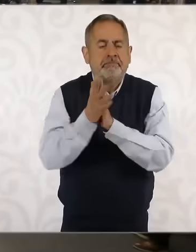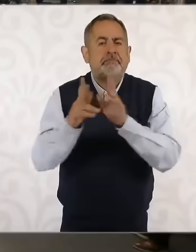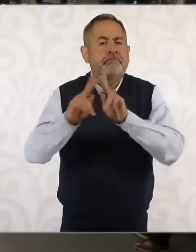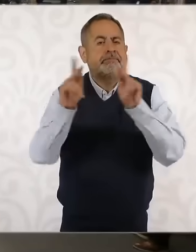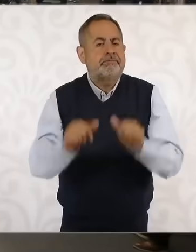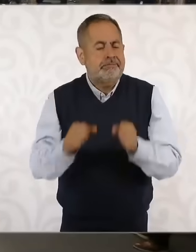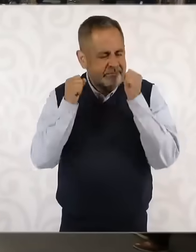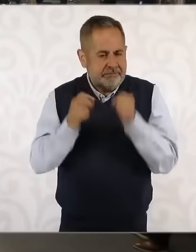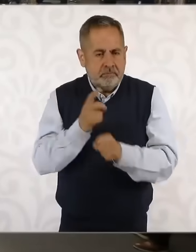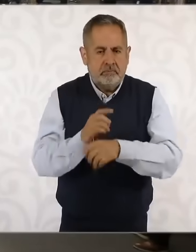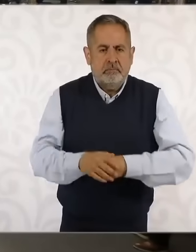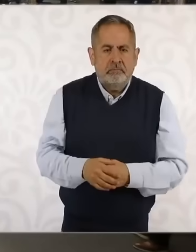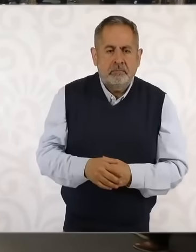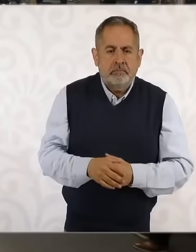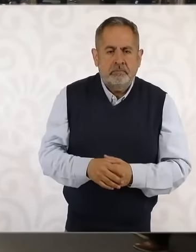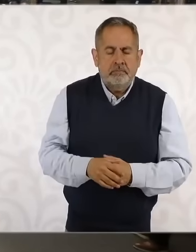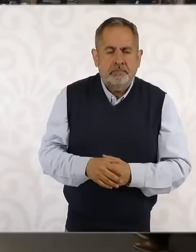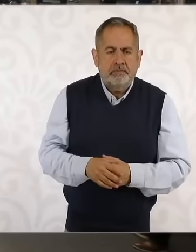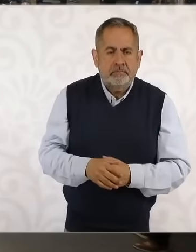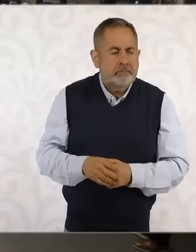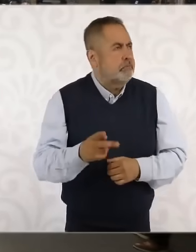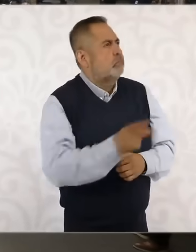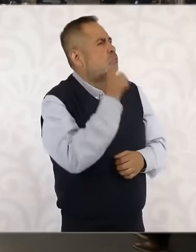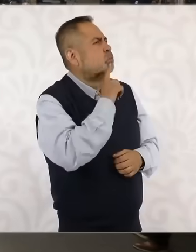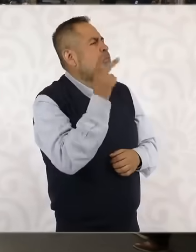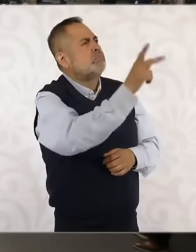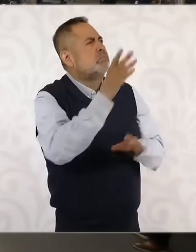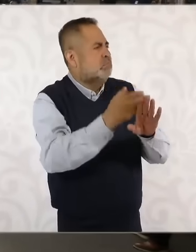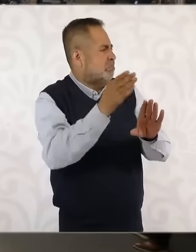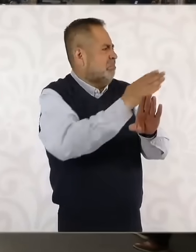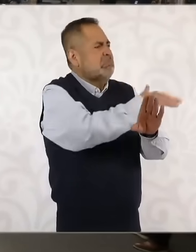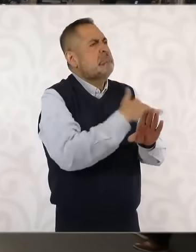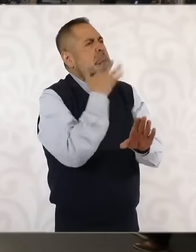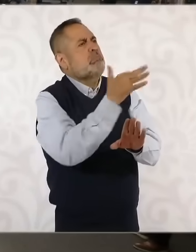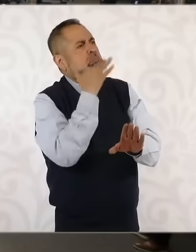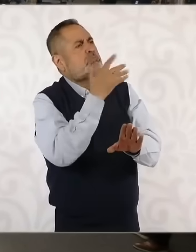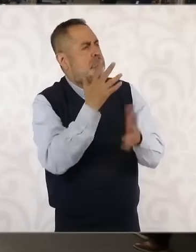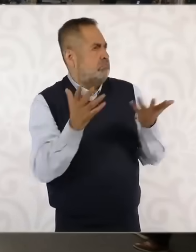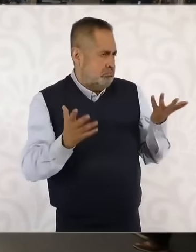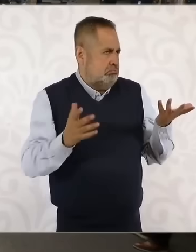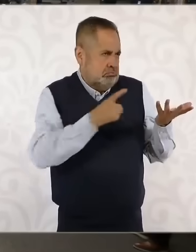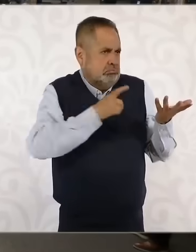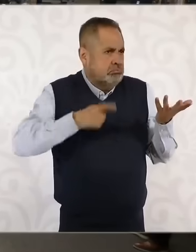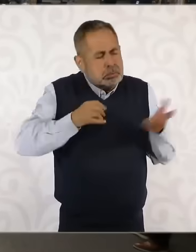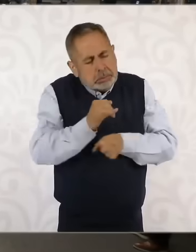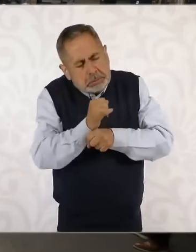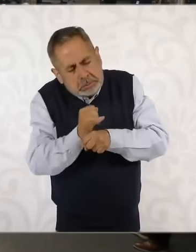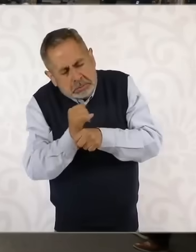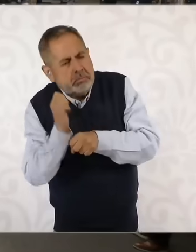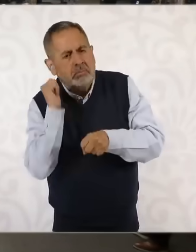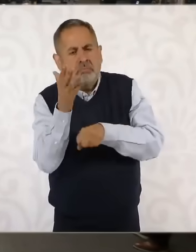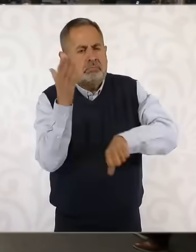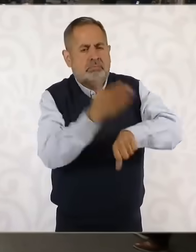eh si hubiera impunidad en delitos del pasado eh no implicaría pues un eh alentar a los delitos